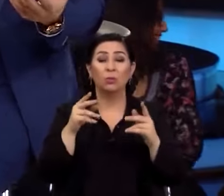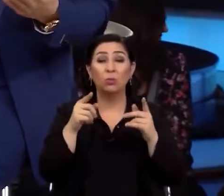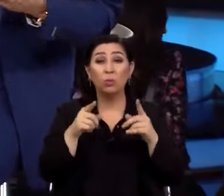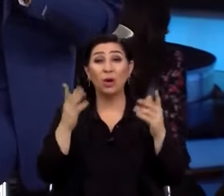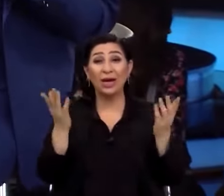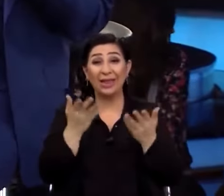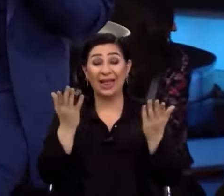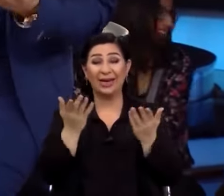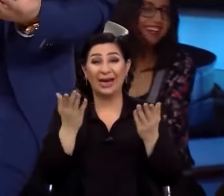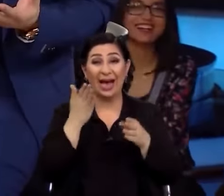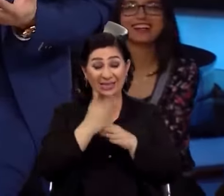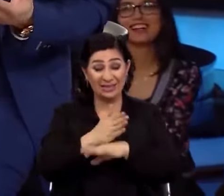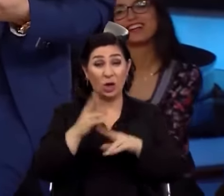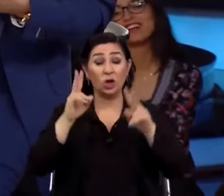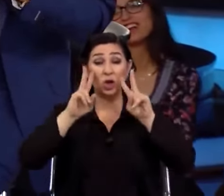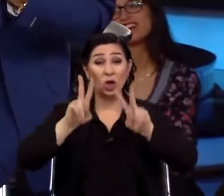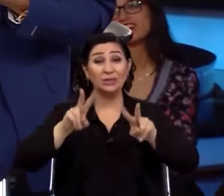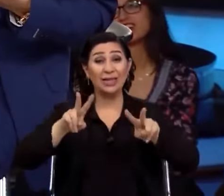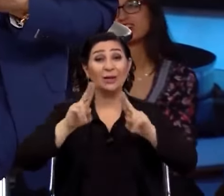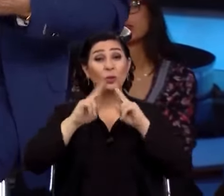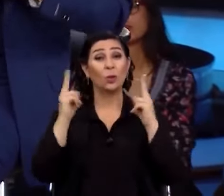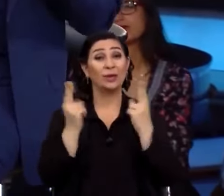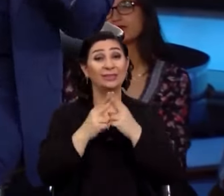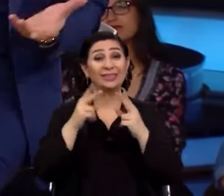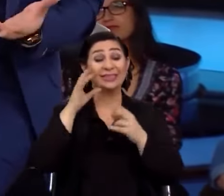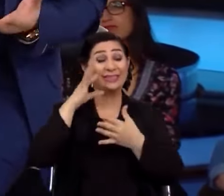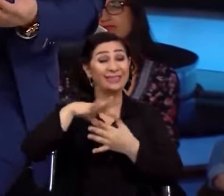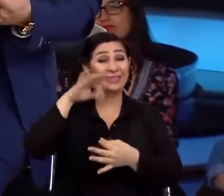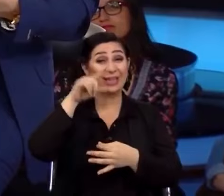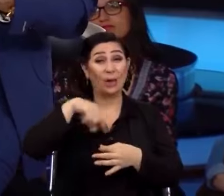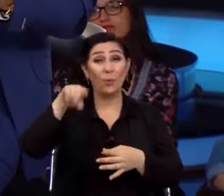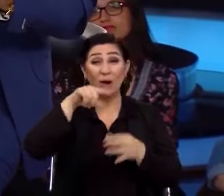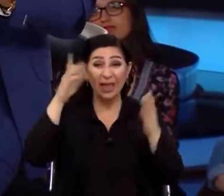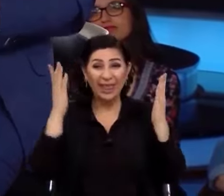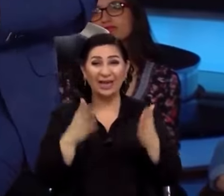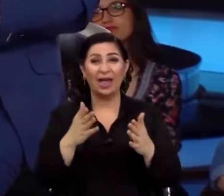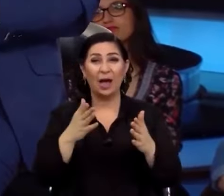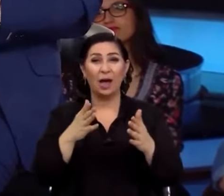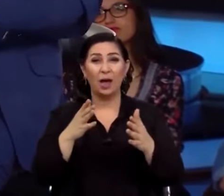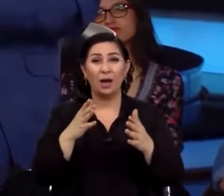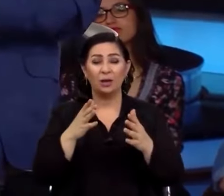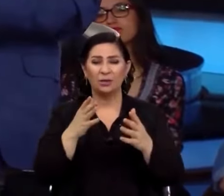Aslında gösteri dünyasının insanlarını bu kadar da organik algılamak